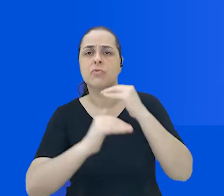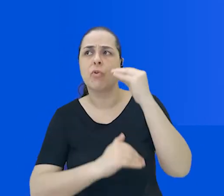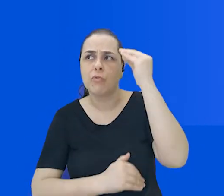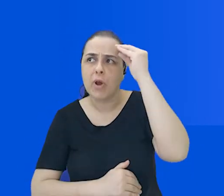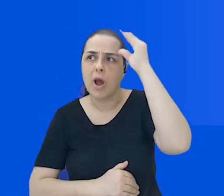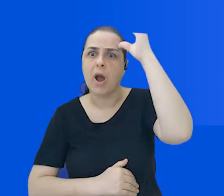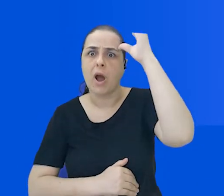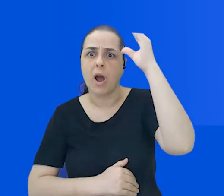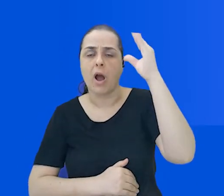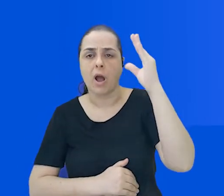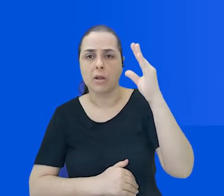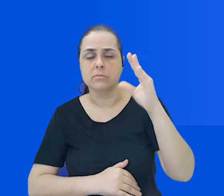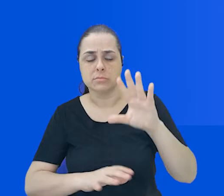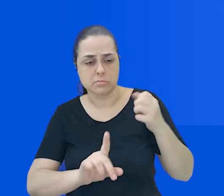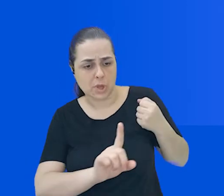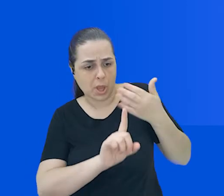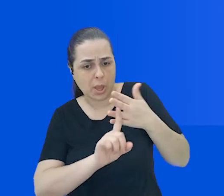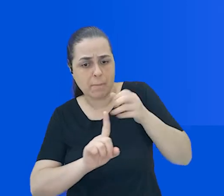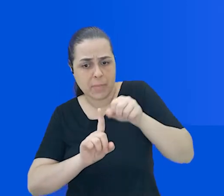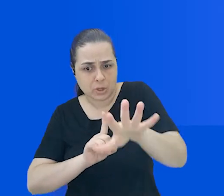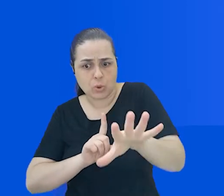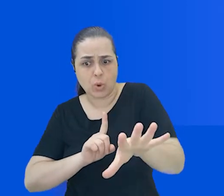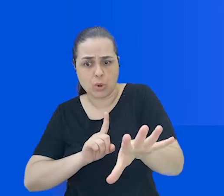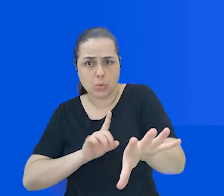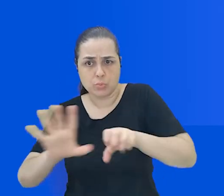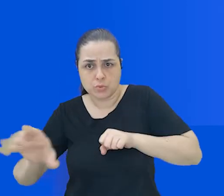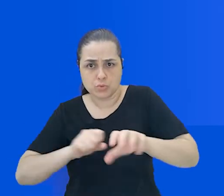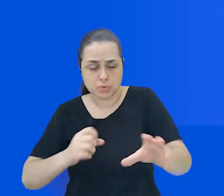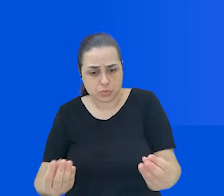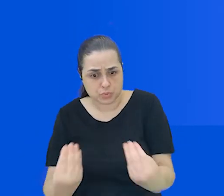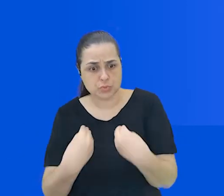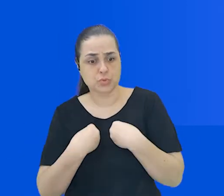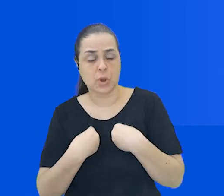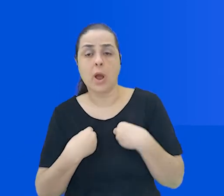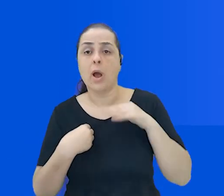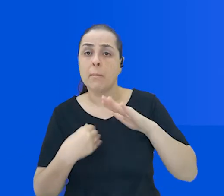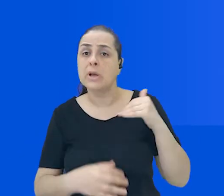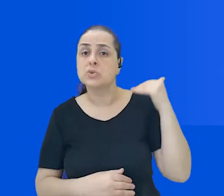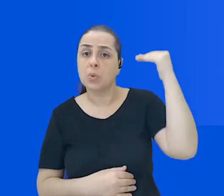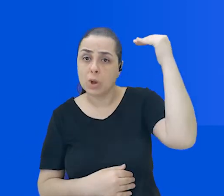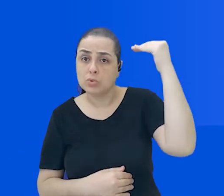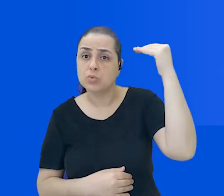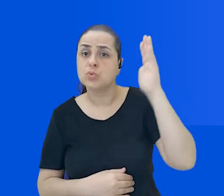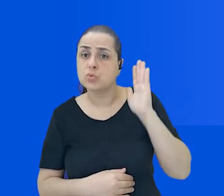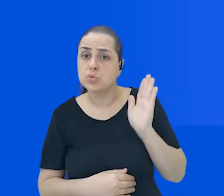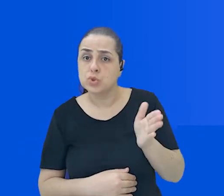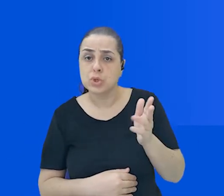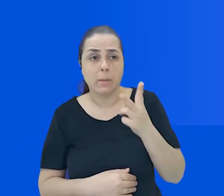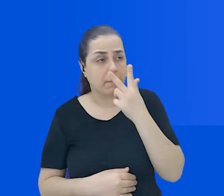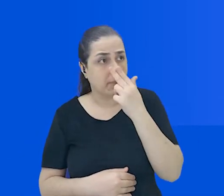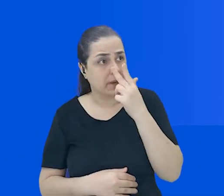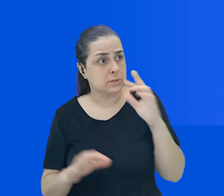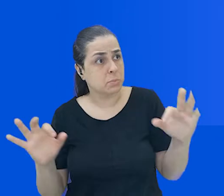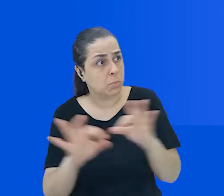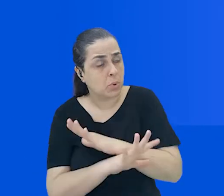Os adultos já cristalizaram uma série de coisas e aí a importância ainda maior desses recursos,